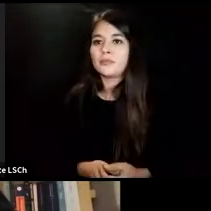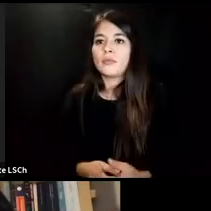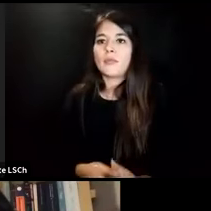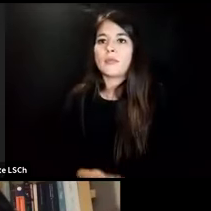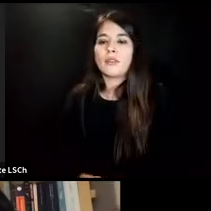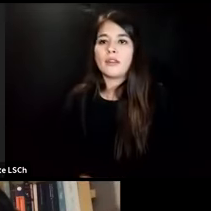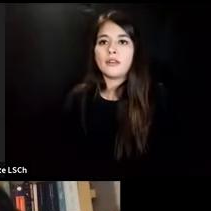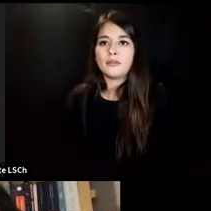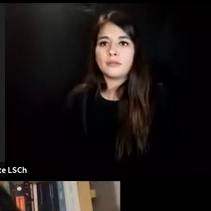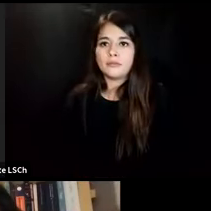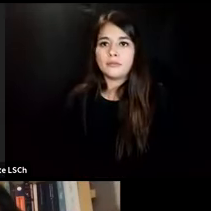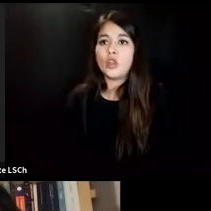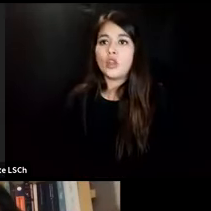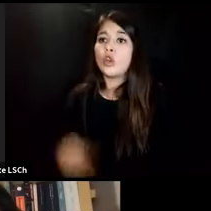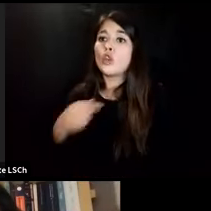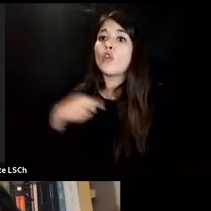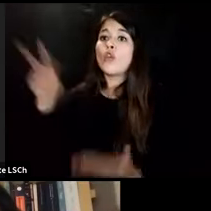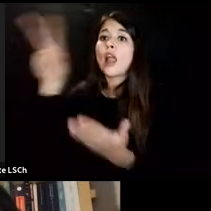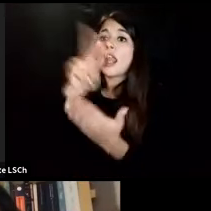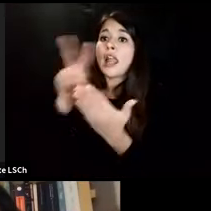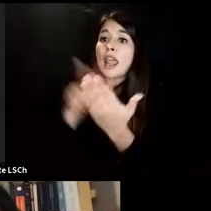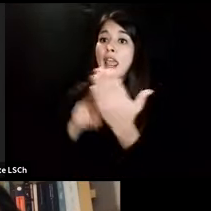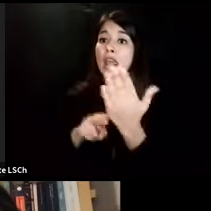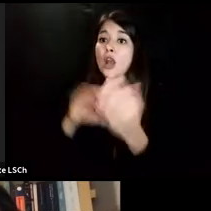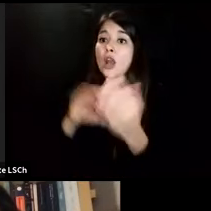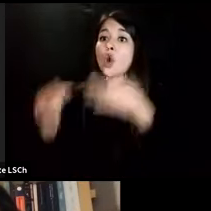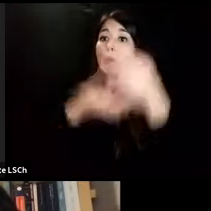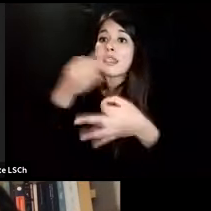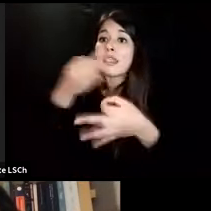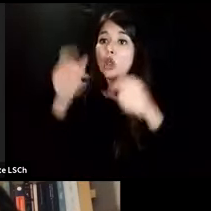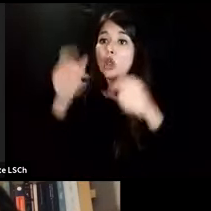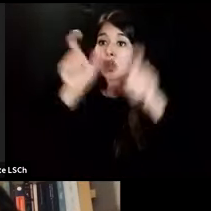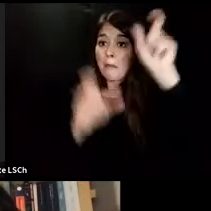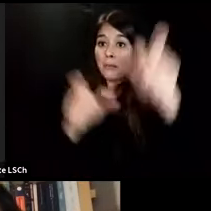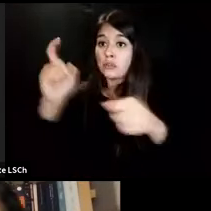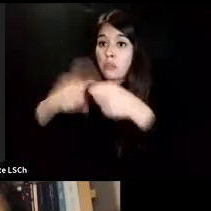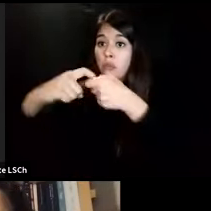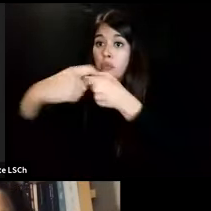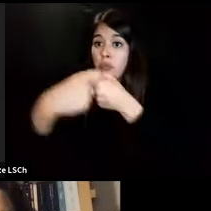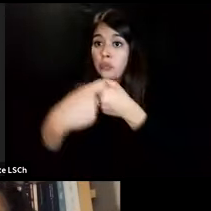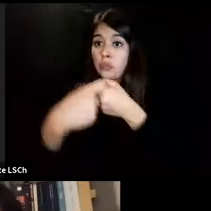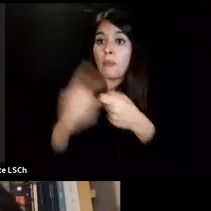alguien aquí que te mira algo muy interesante que decir un punto